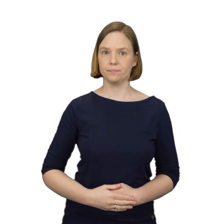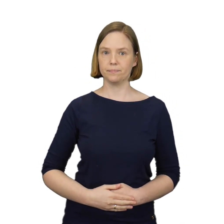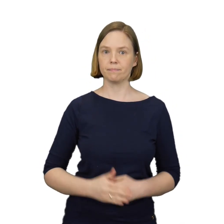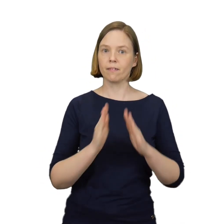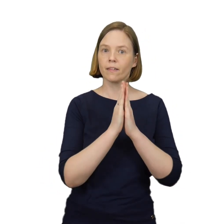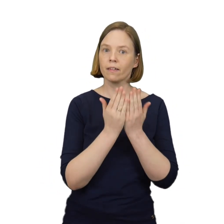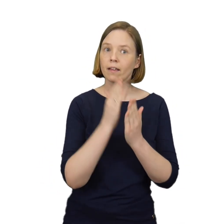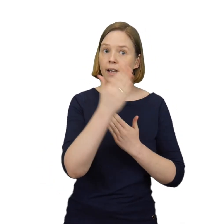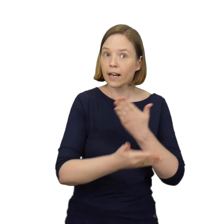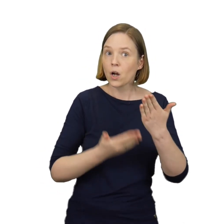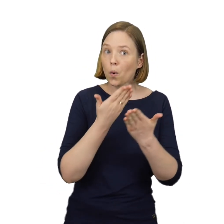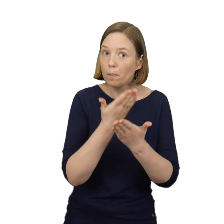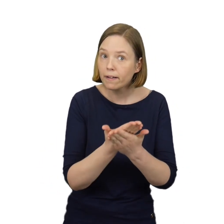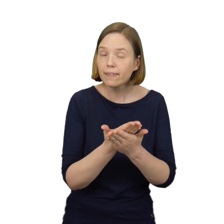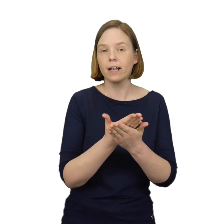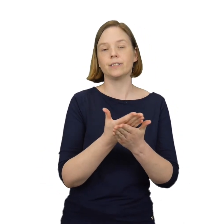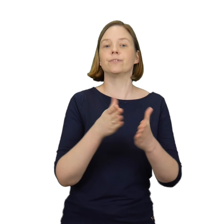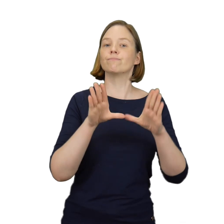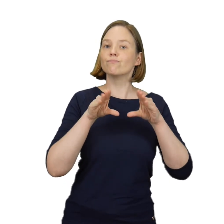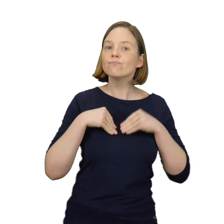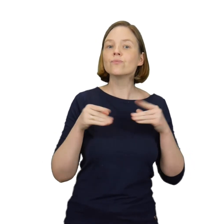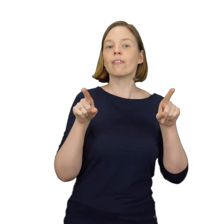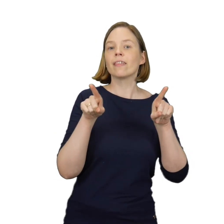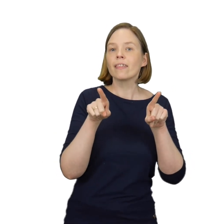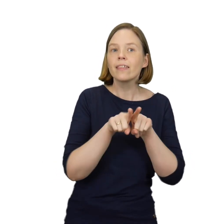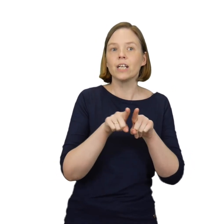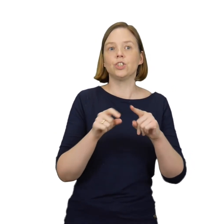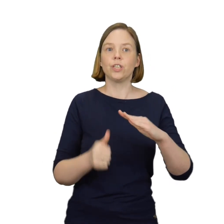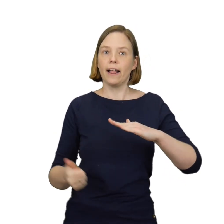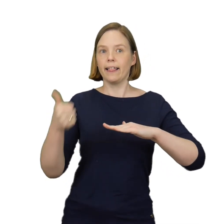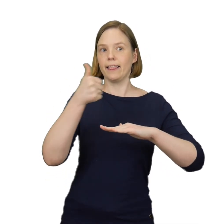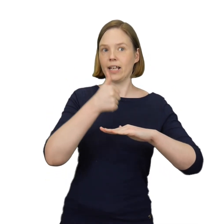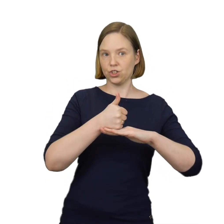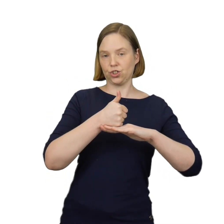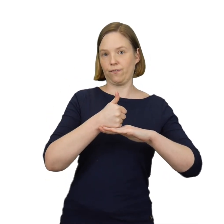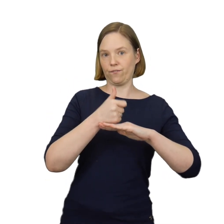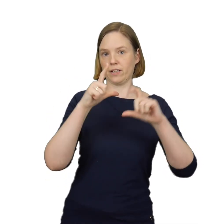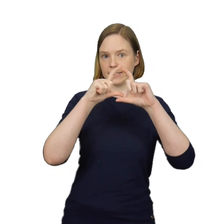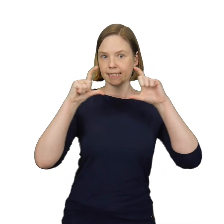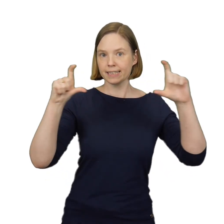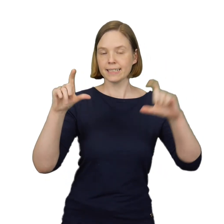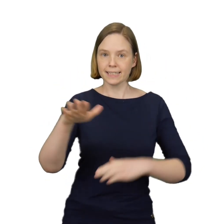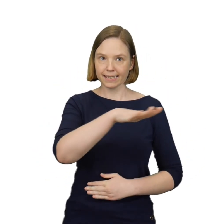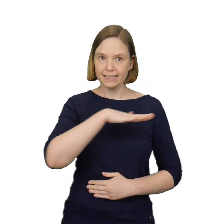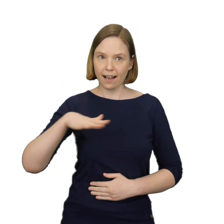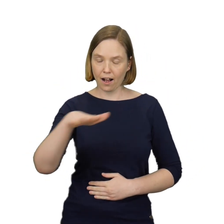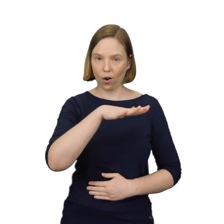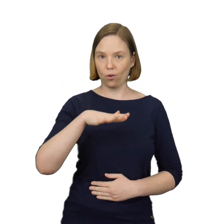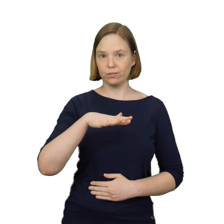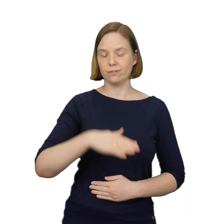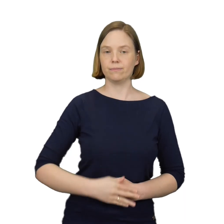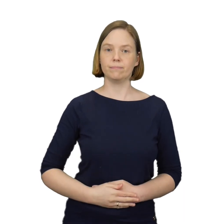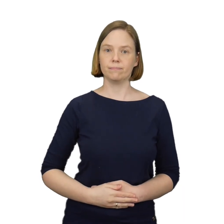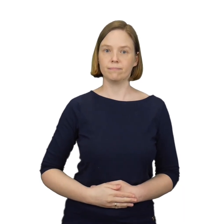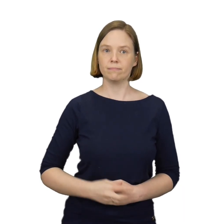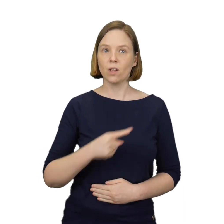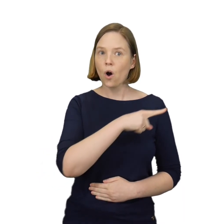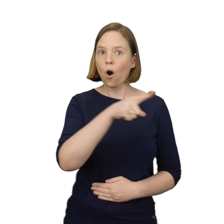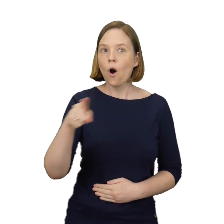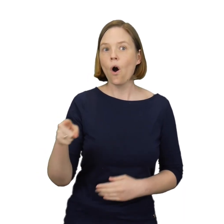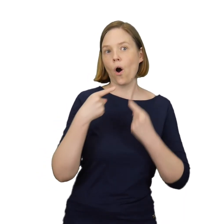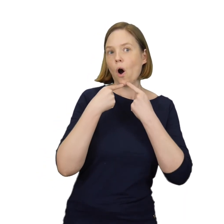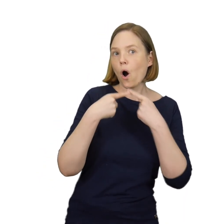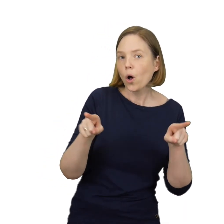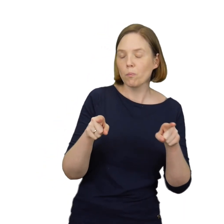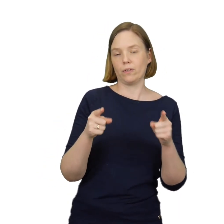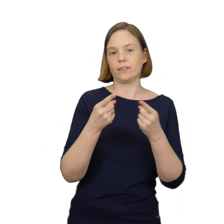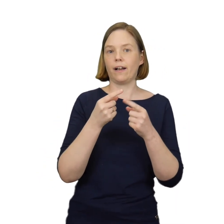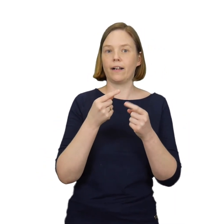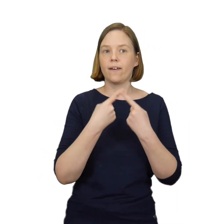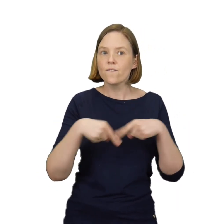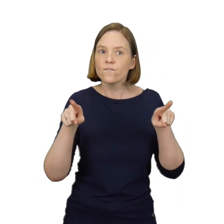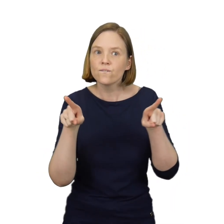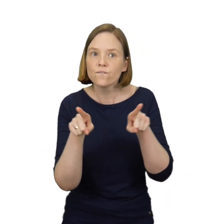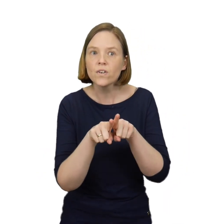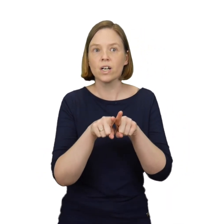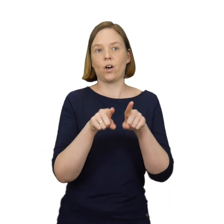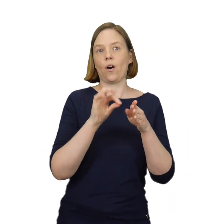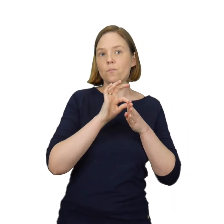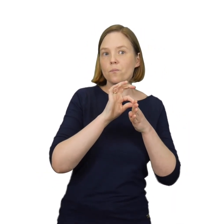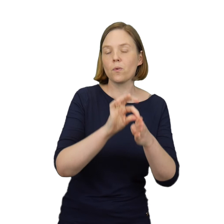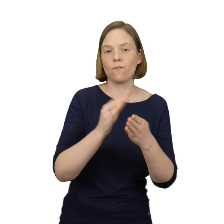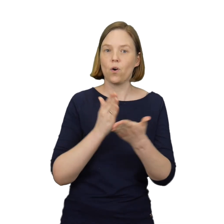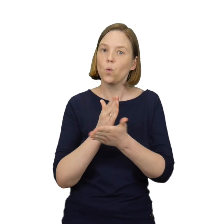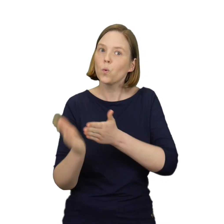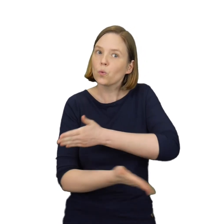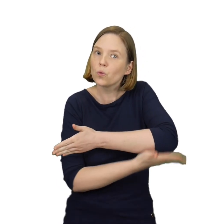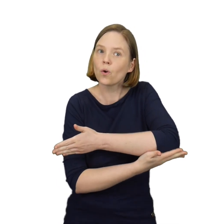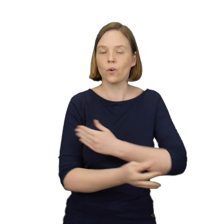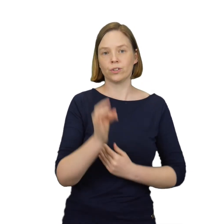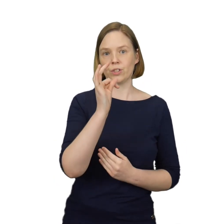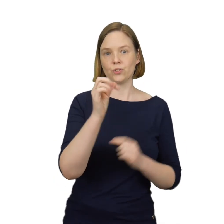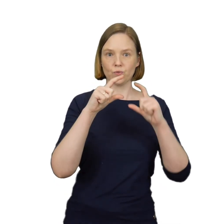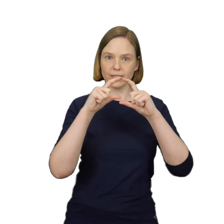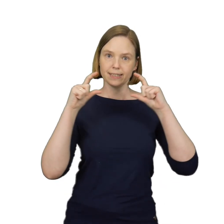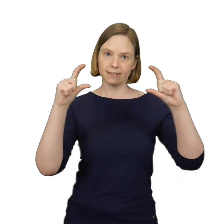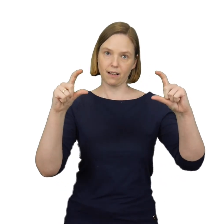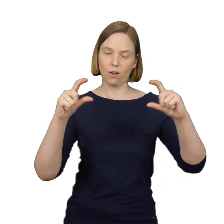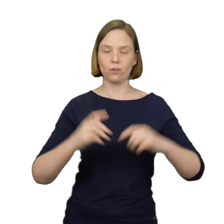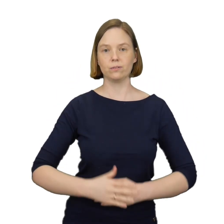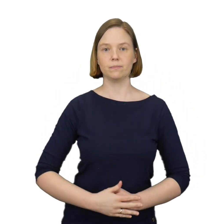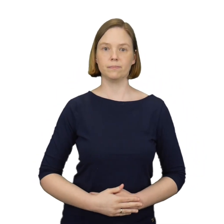oraz do menedżerów niższego szczebla – kierowników placówek terenowych odpowiedzialnych za wdrożenie rozwiązań w zarządzanej przez siebie placówce.